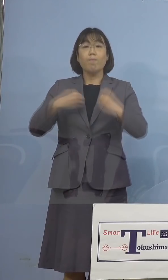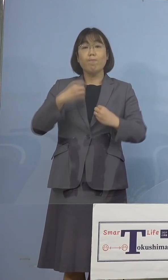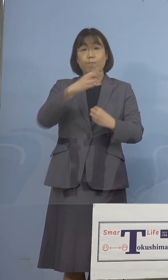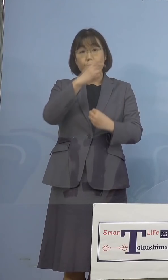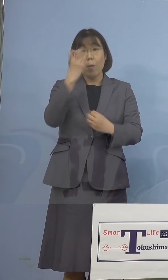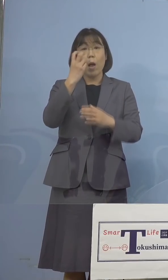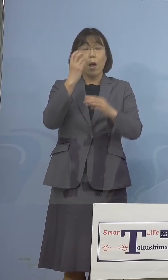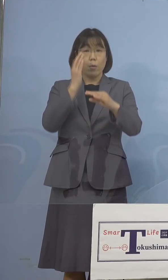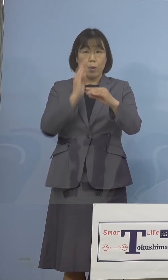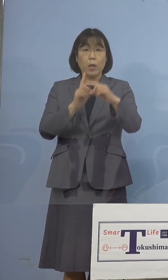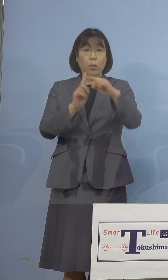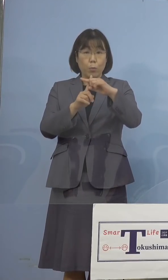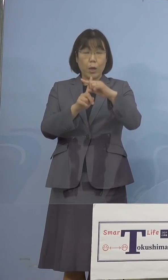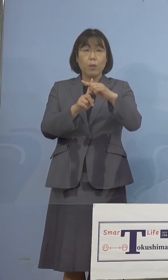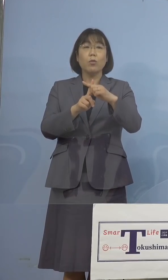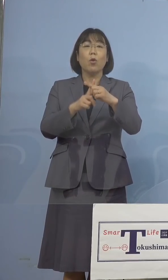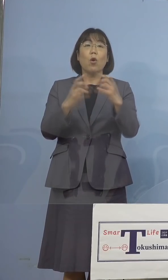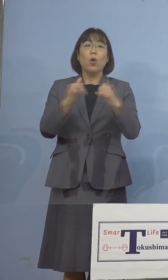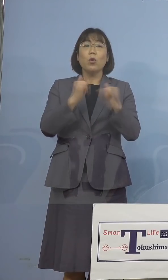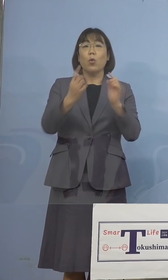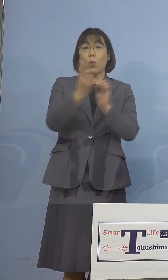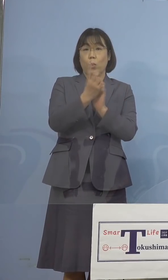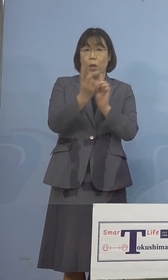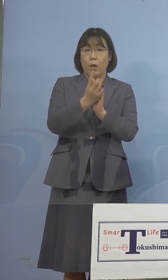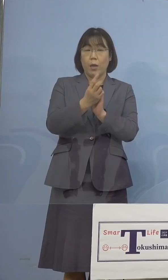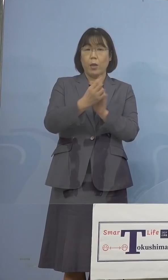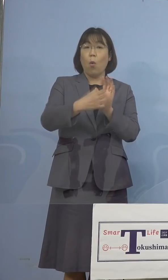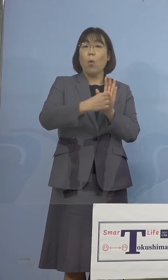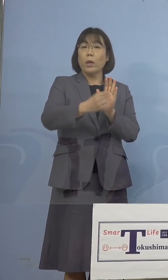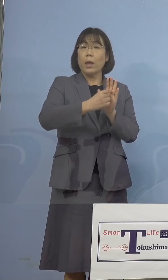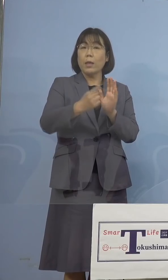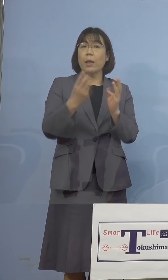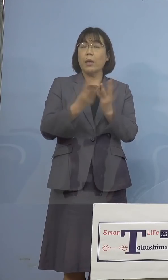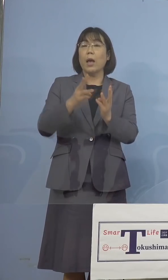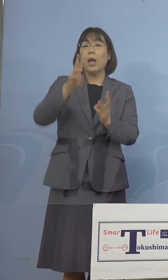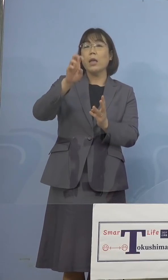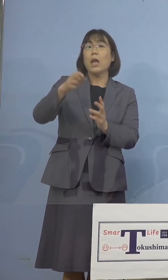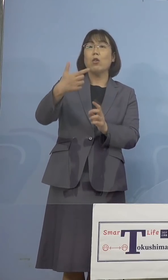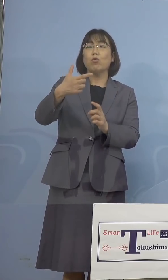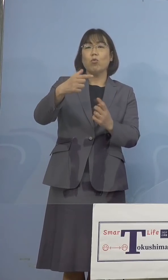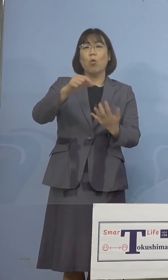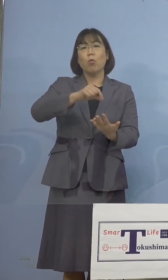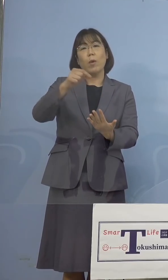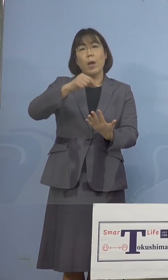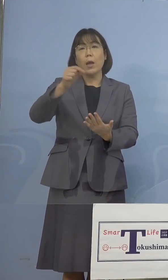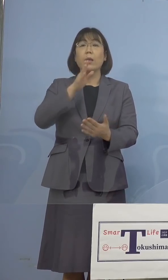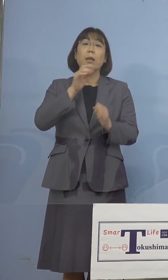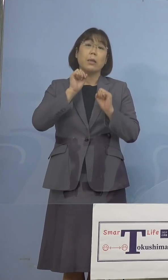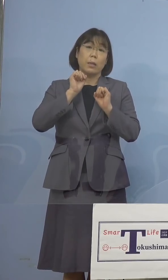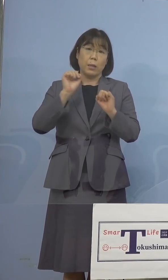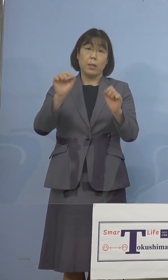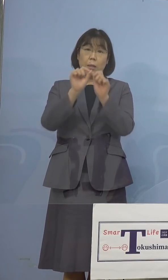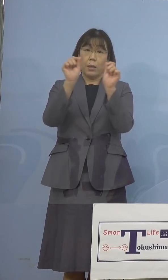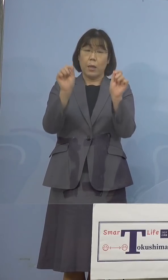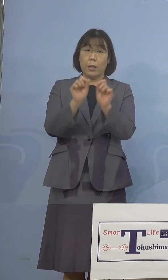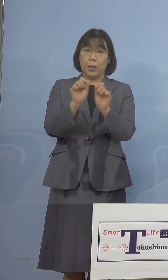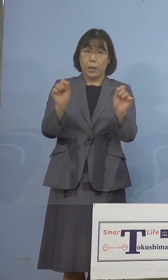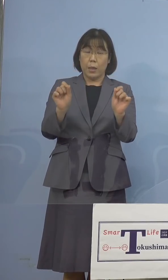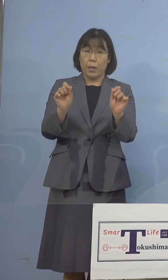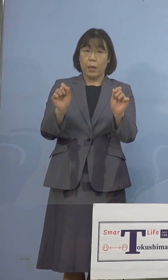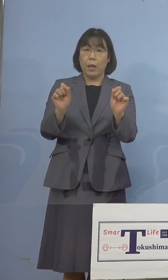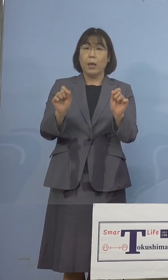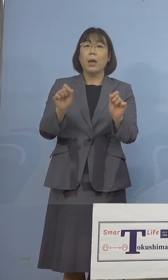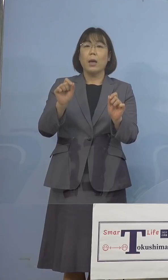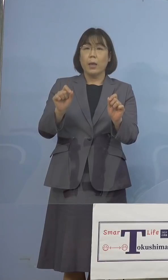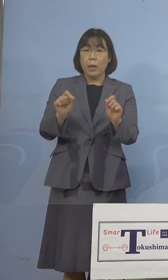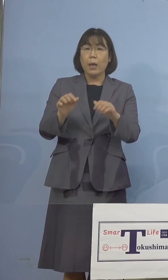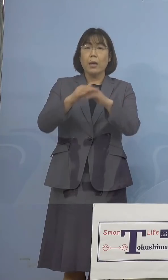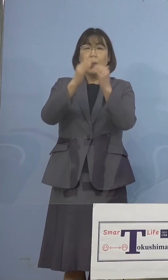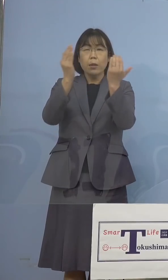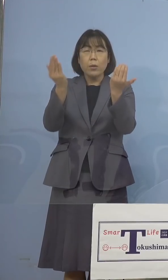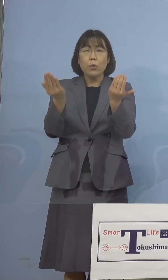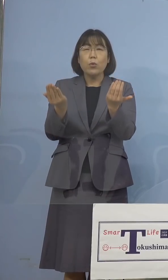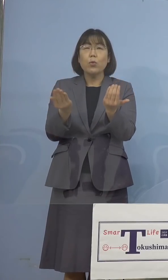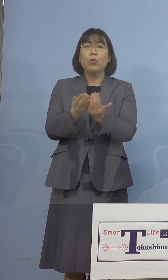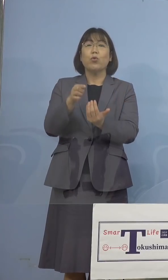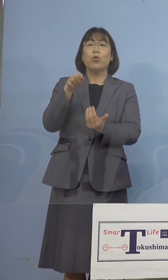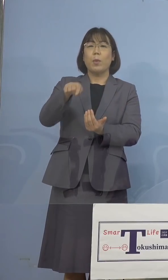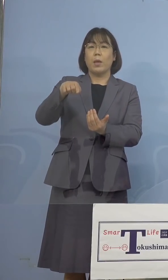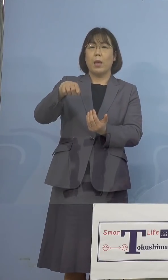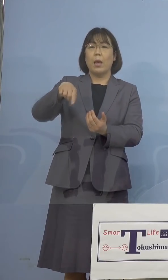陽性者を対象に36検体抽出をして 実施したところ、36検体、100パーセント